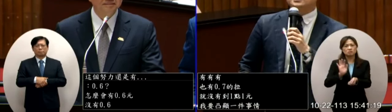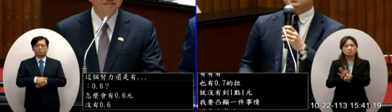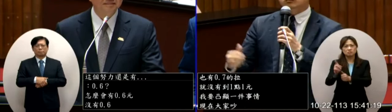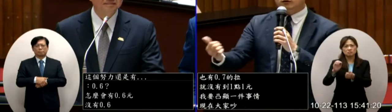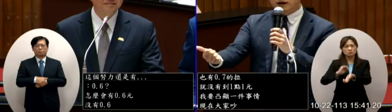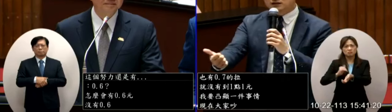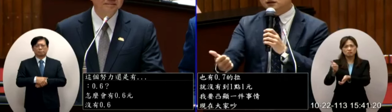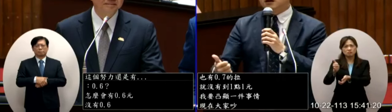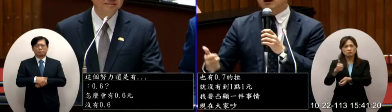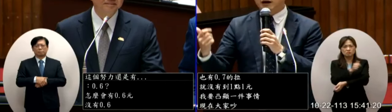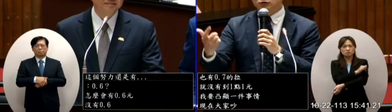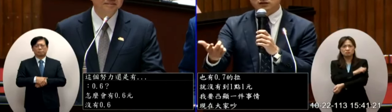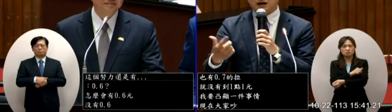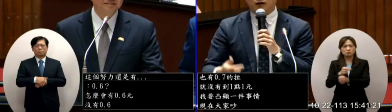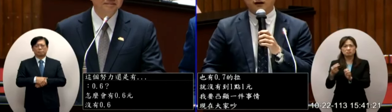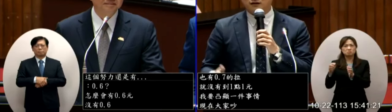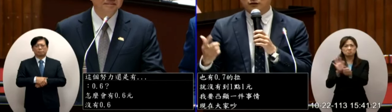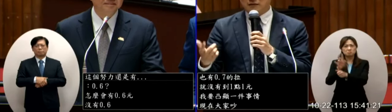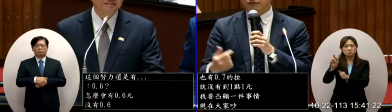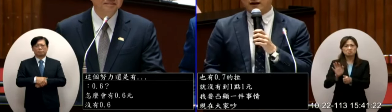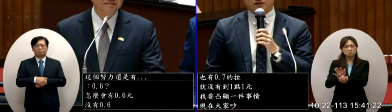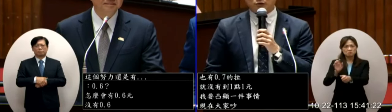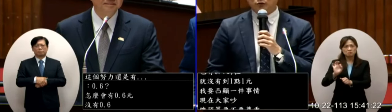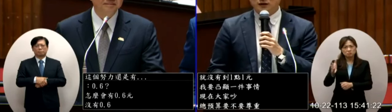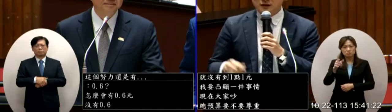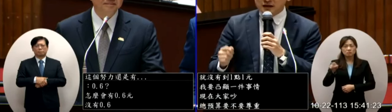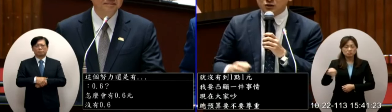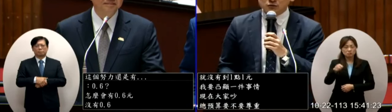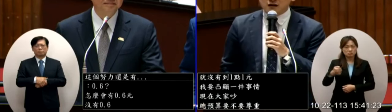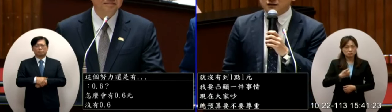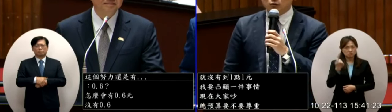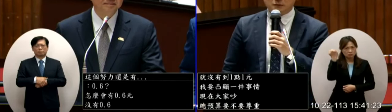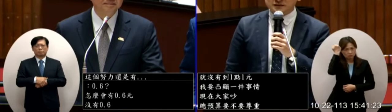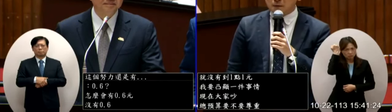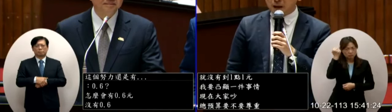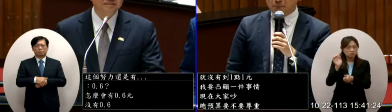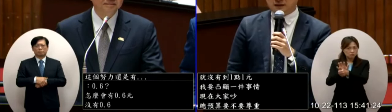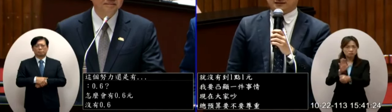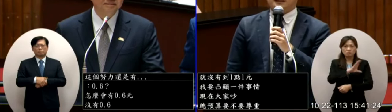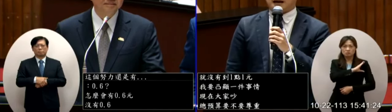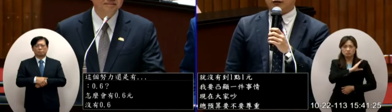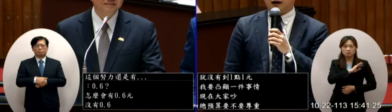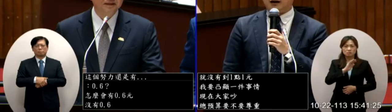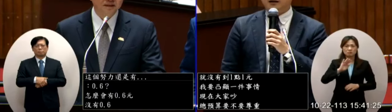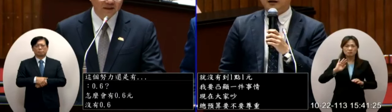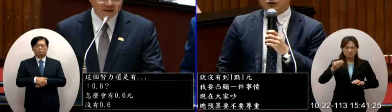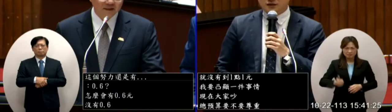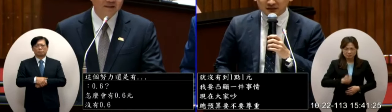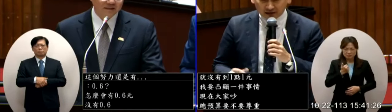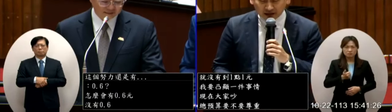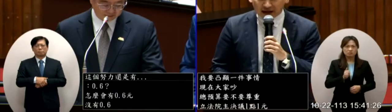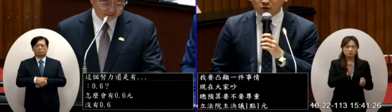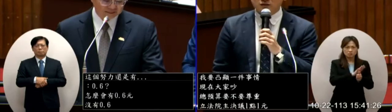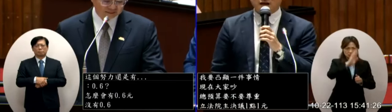確實 我們幫醫生講話 幫護士講話 因為他們非常辛苦 更重要的是 我們在幫病人講話 我們整體來說